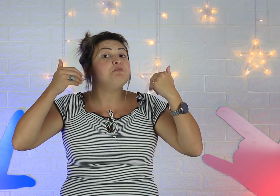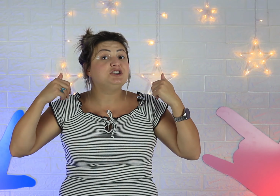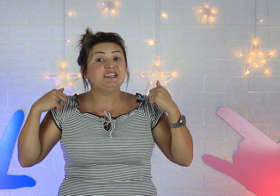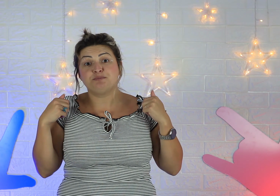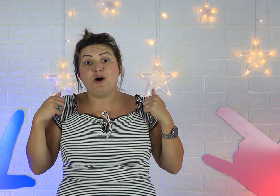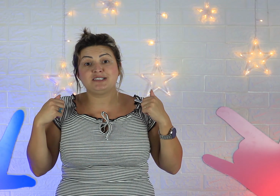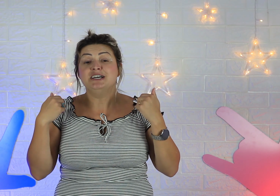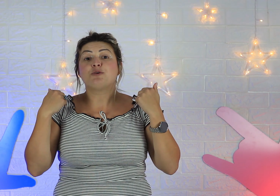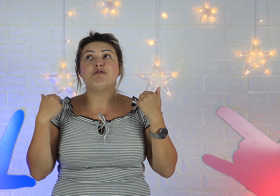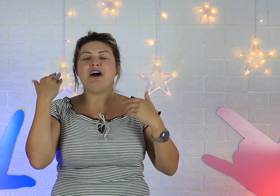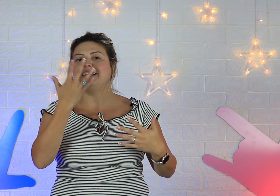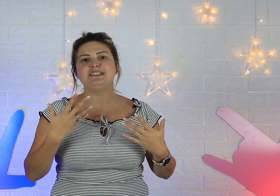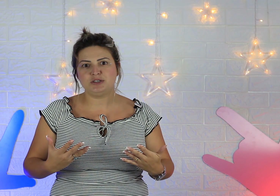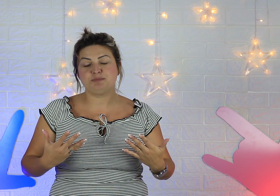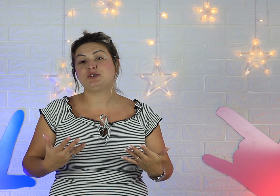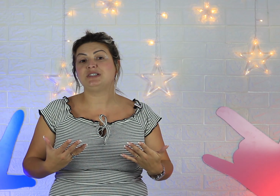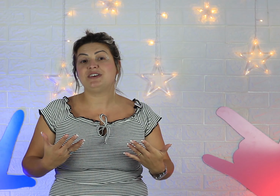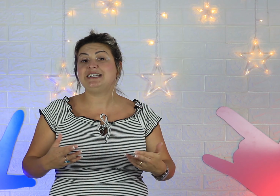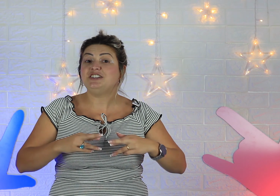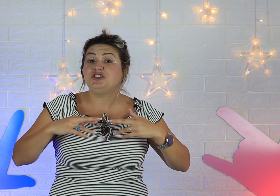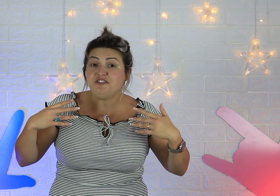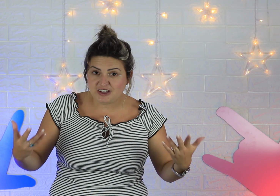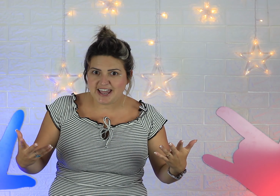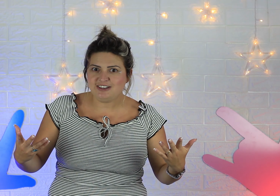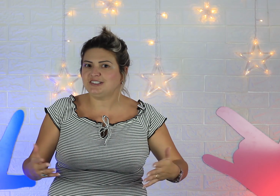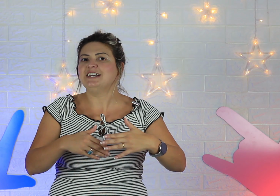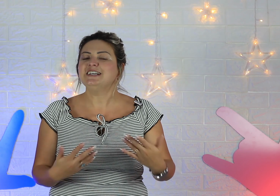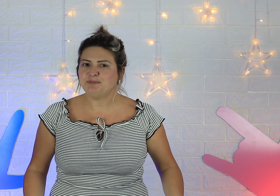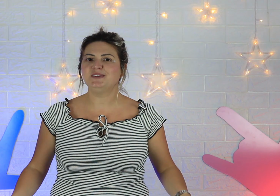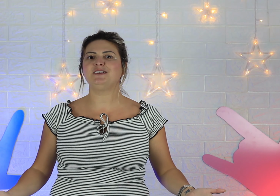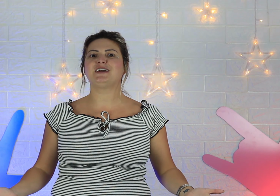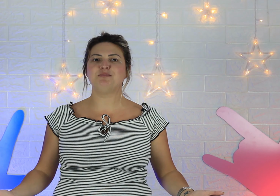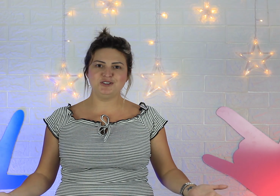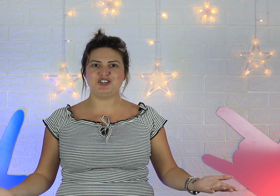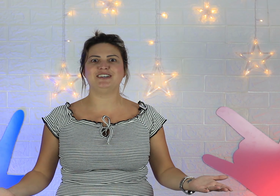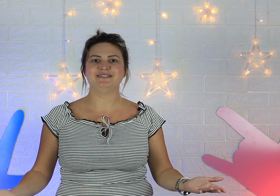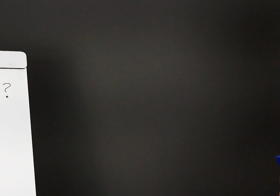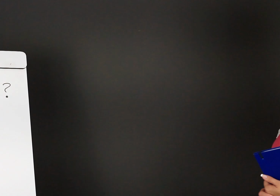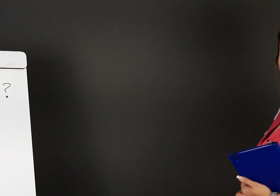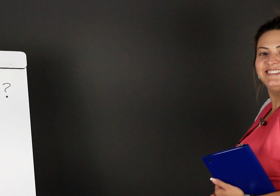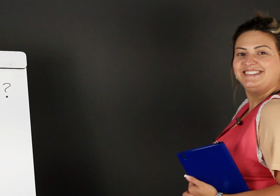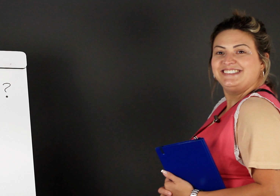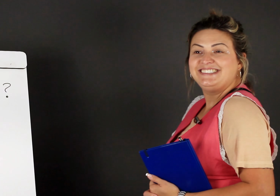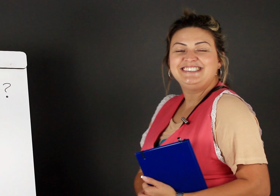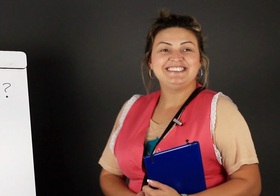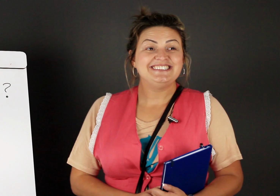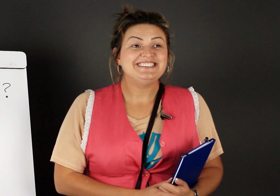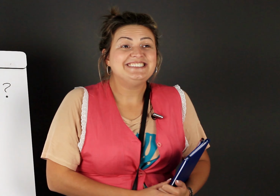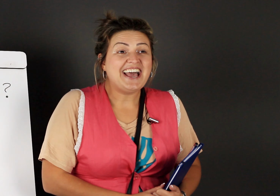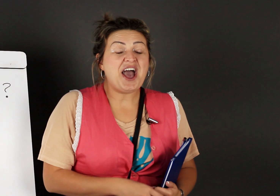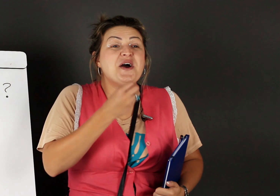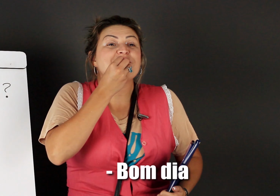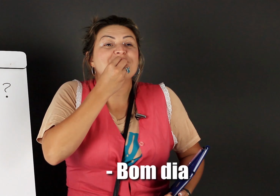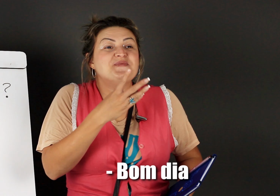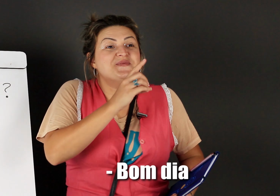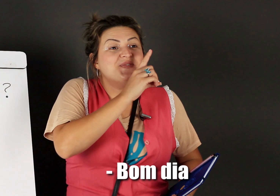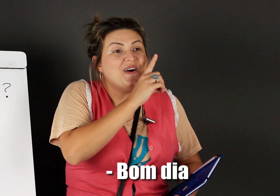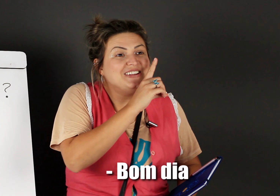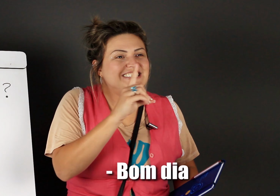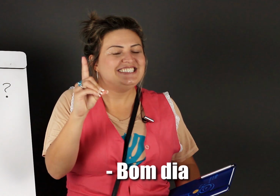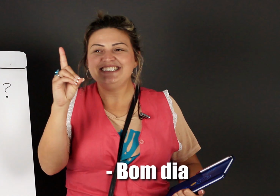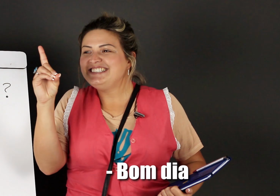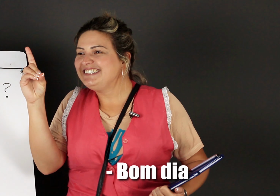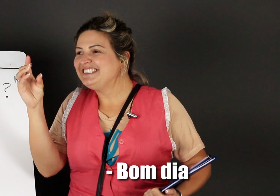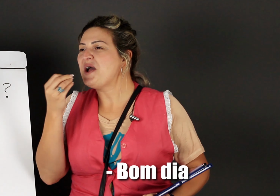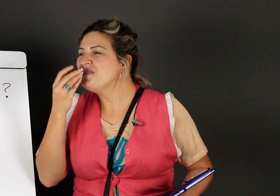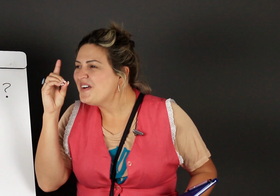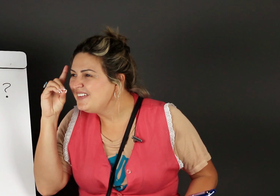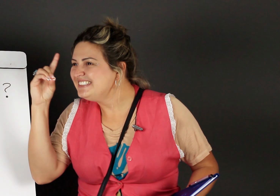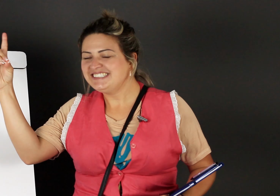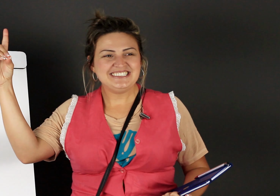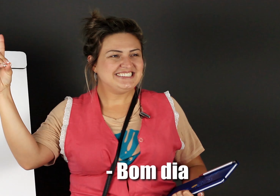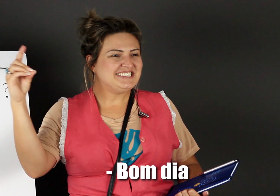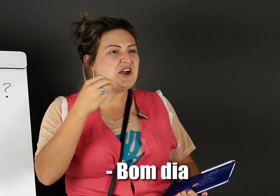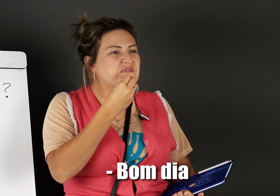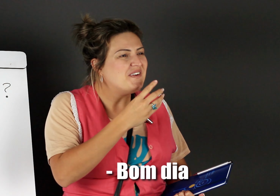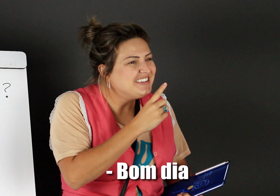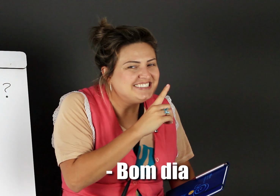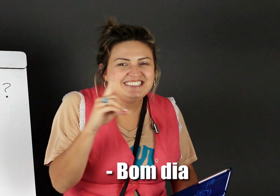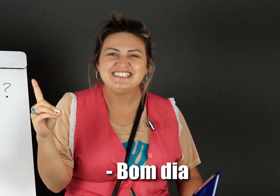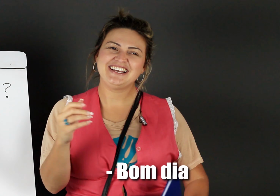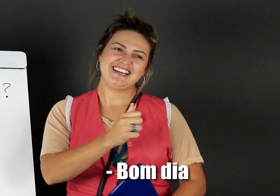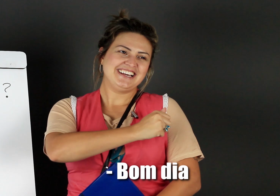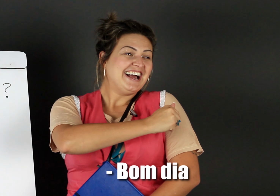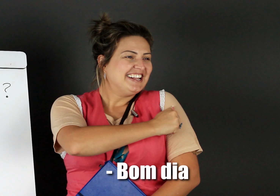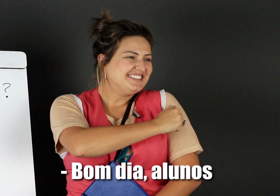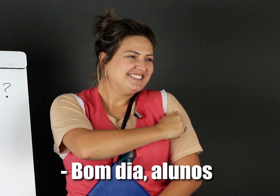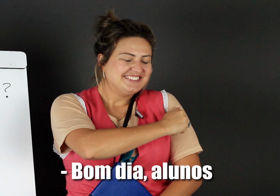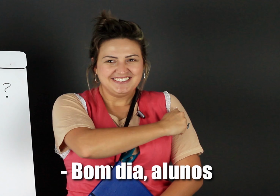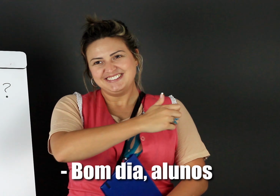pode receber de resposta com várias expressões faciais diferentes respondendo aquele Bom dia e